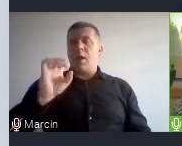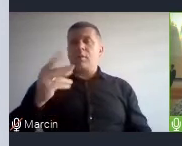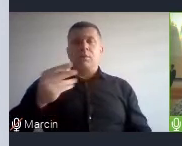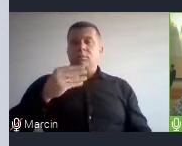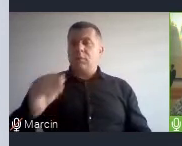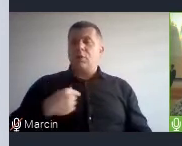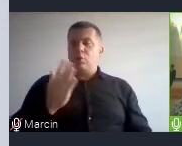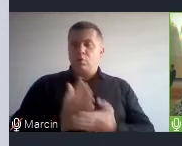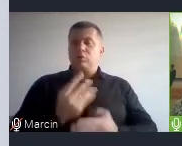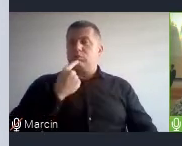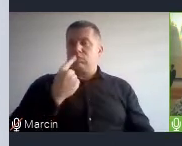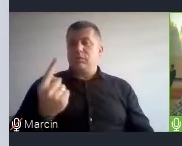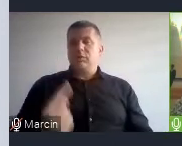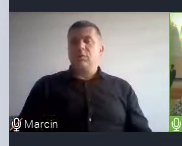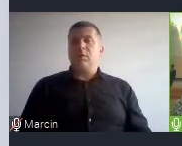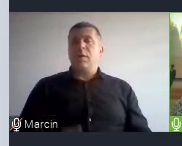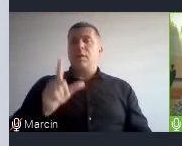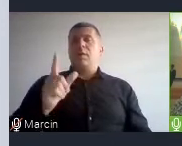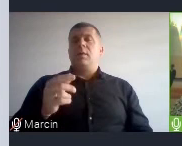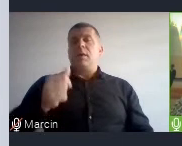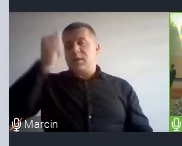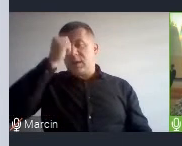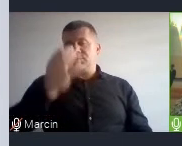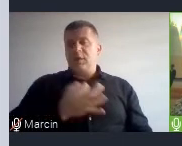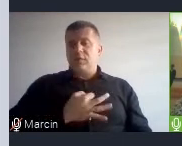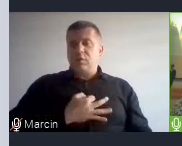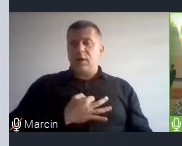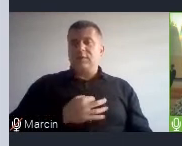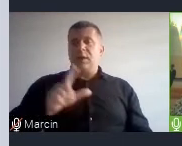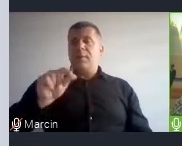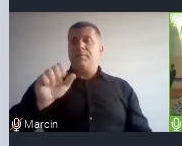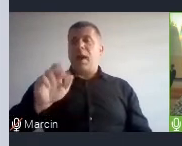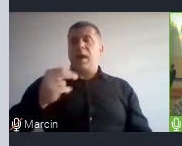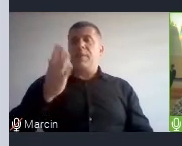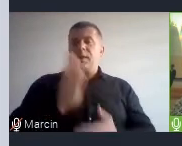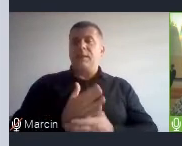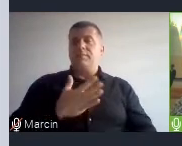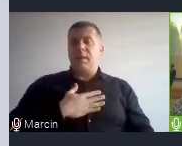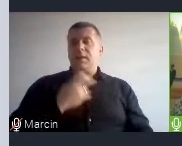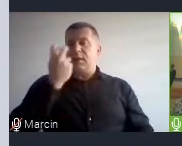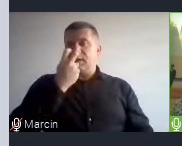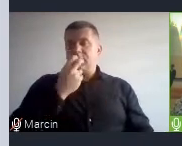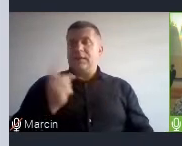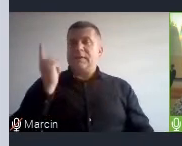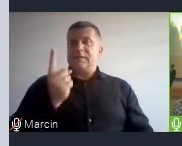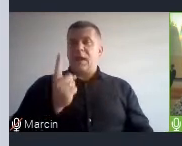Powiedziałem, że parametry i nazwy własne będą nas interesowały, zakaz ich używania,